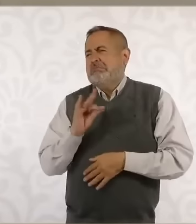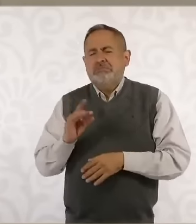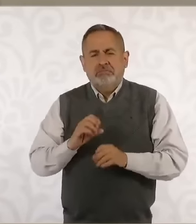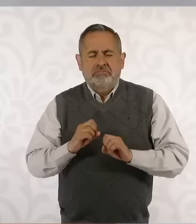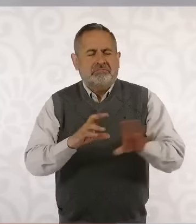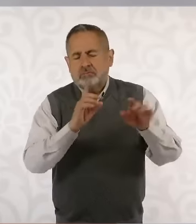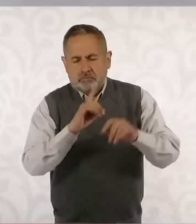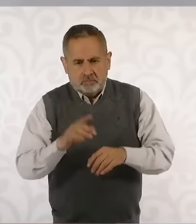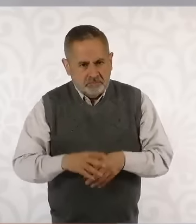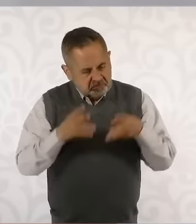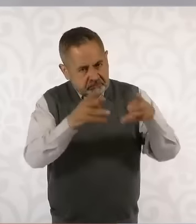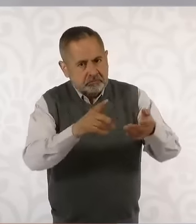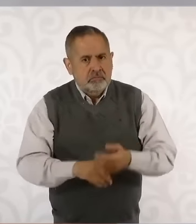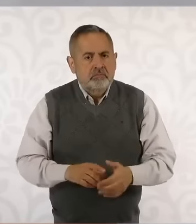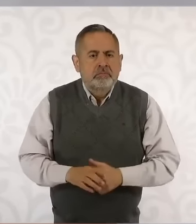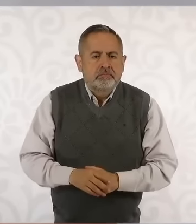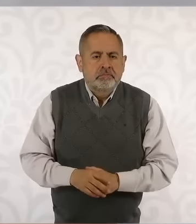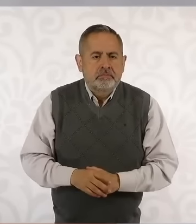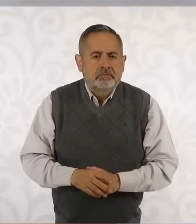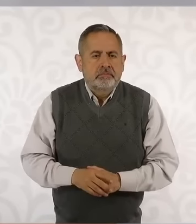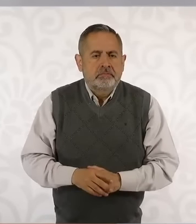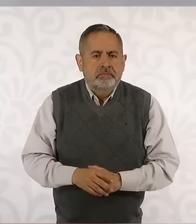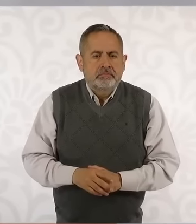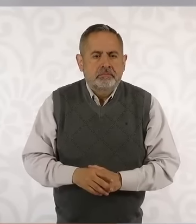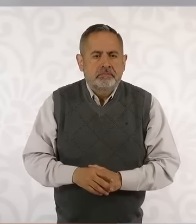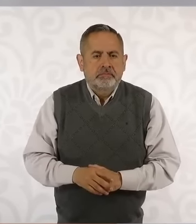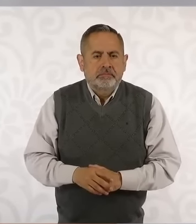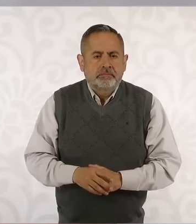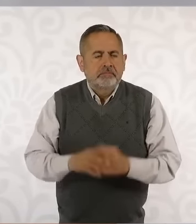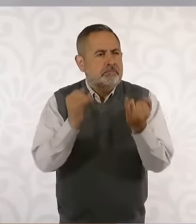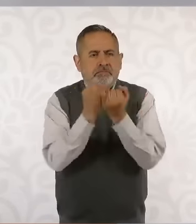pues suena así como cuando llega una mujer a un Ministerio Público y le dicen, "¿Por qué